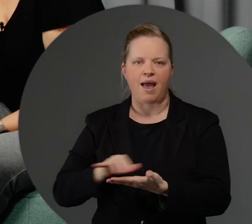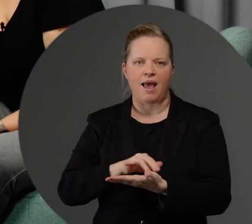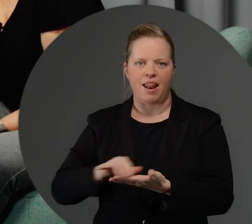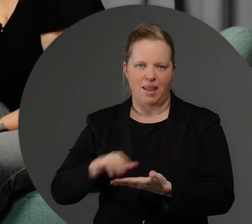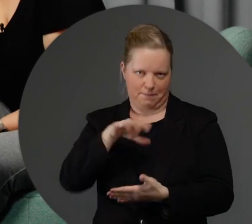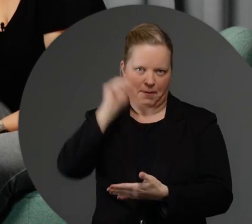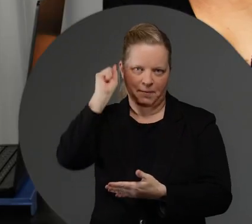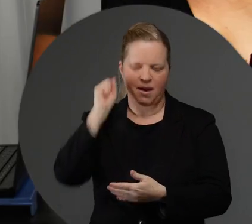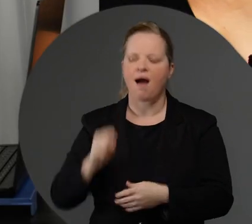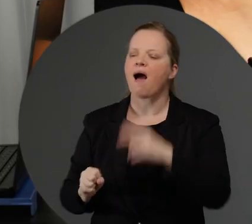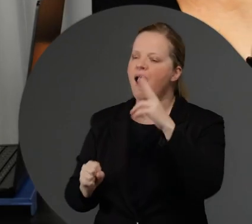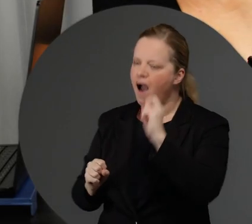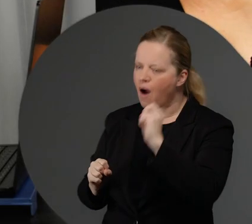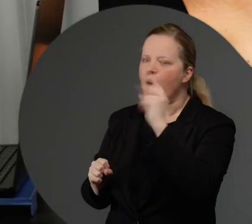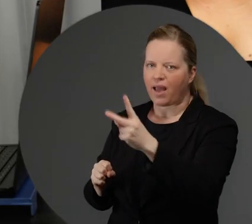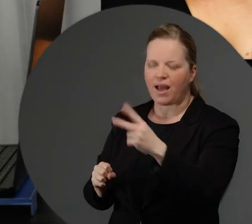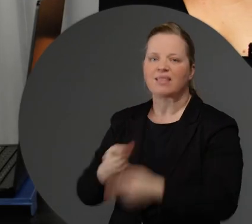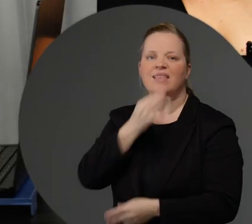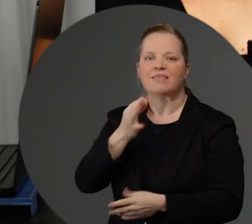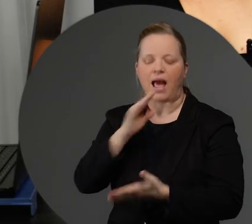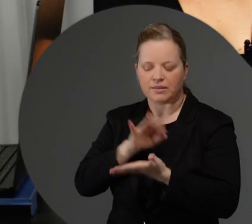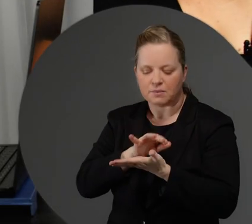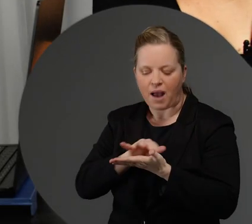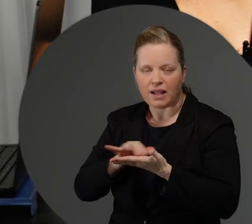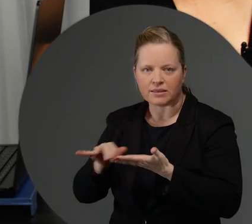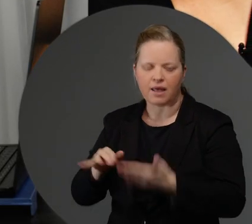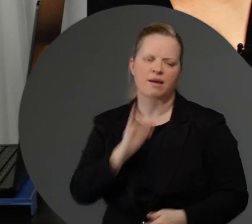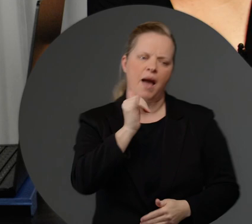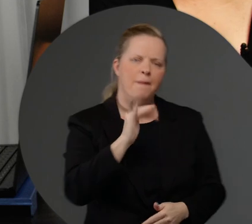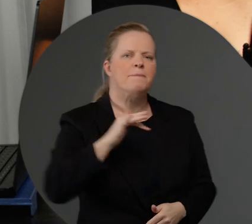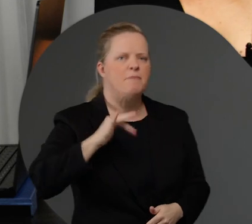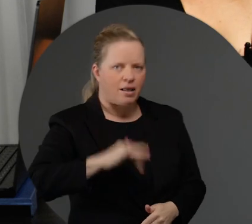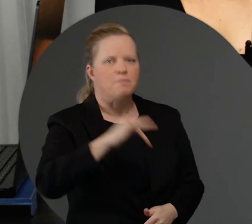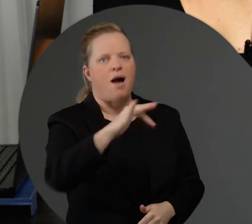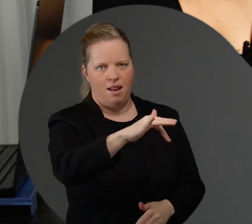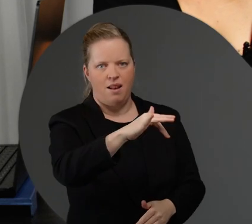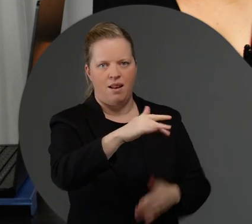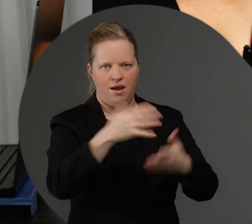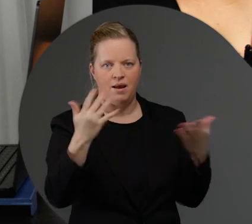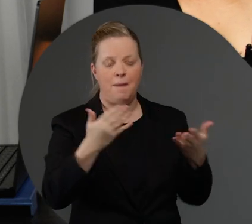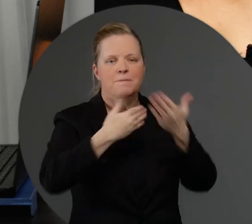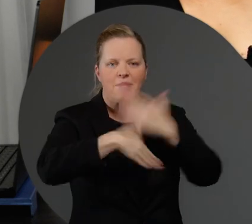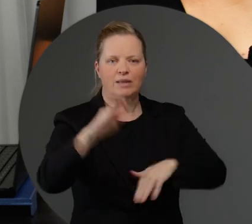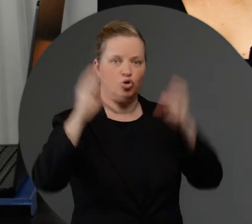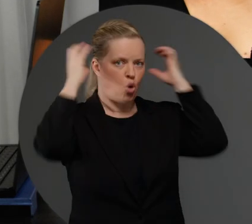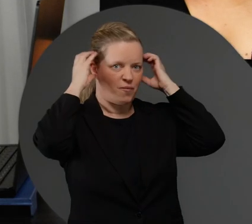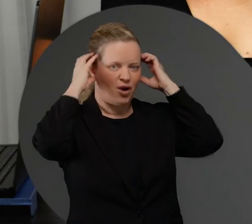Okay, das heißt, die Details liest du dann auf der Braillezeile nach? Manchmal, ich arbeite meistens mit Kopfhörern, weil ich